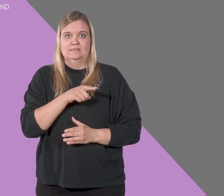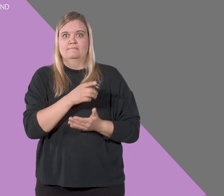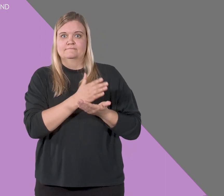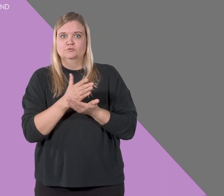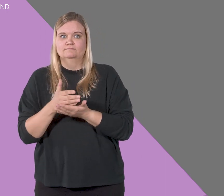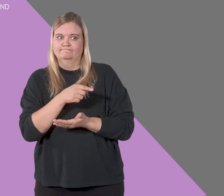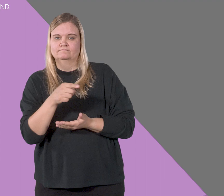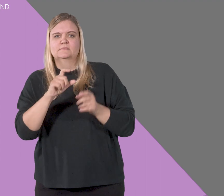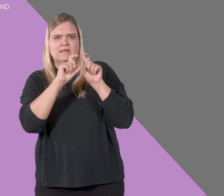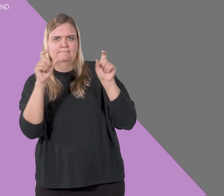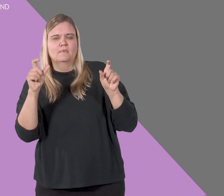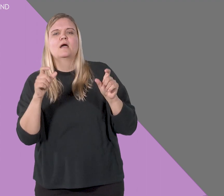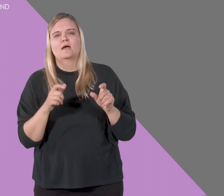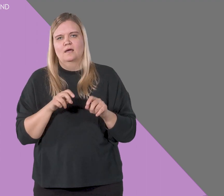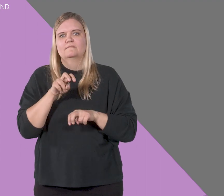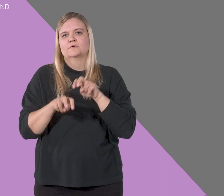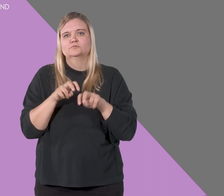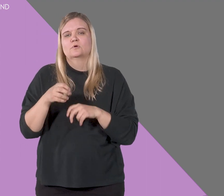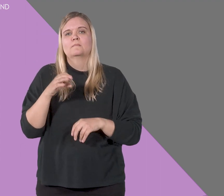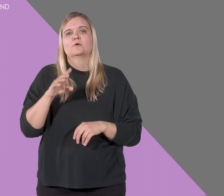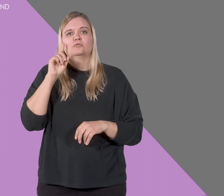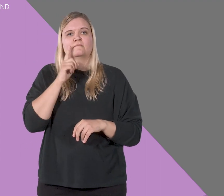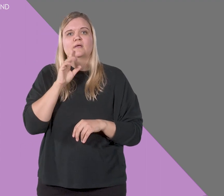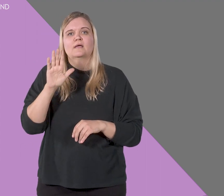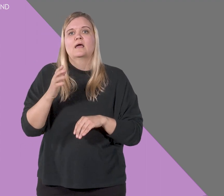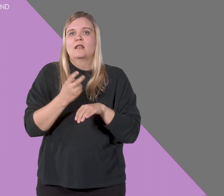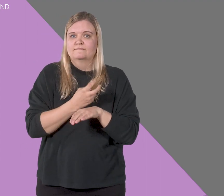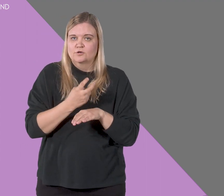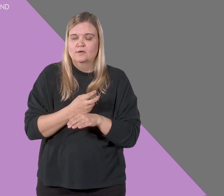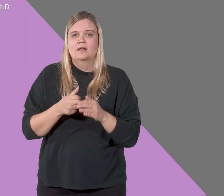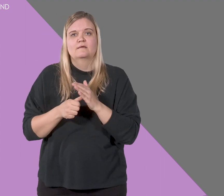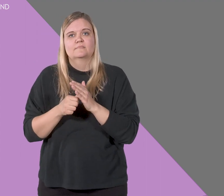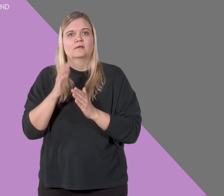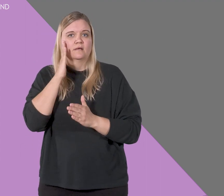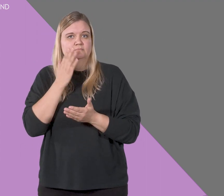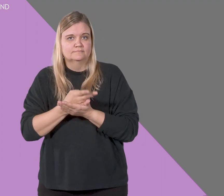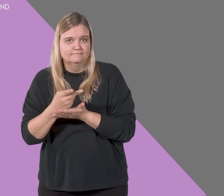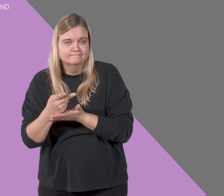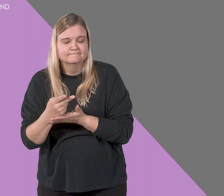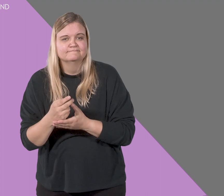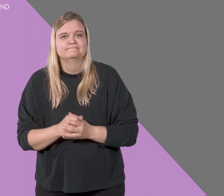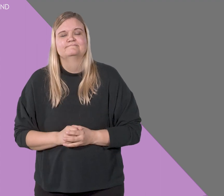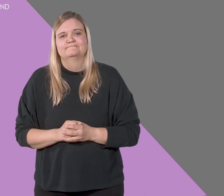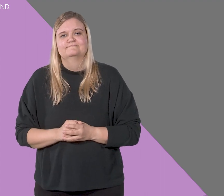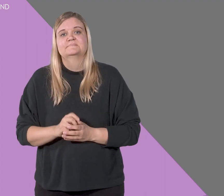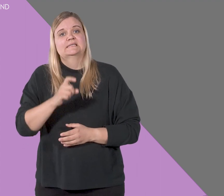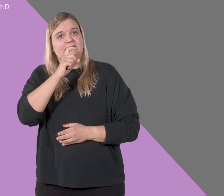I föreläsningarna behandlades bl.a. forskning kring dövas erfarenheter - av boende på internat samt ordboksprojektet Hirn -